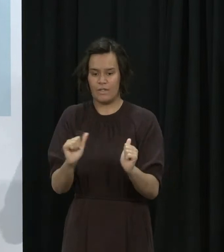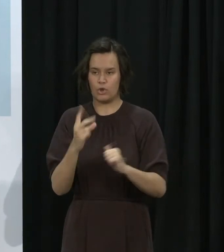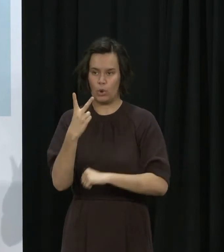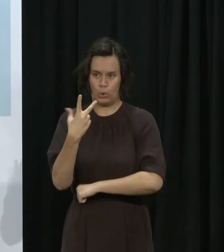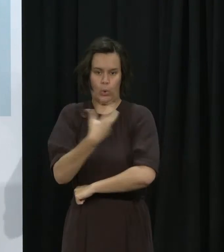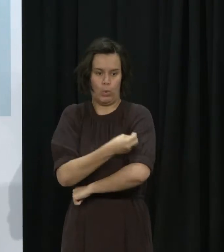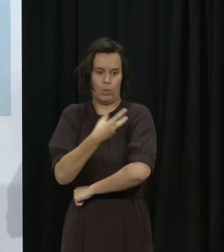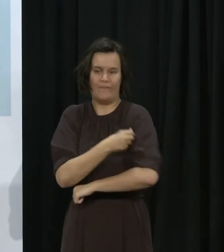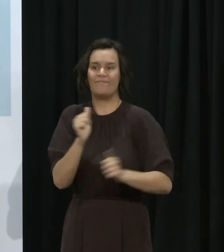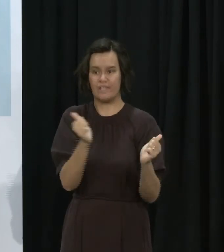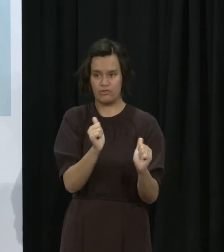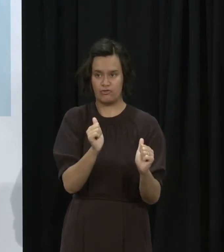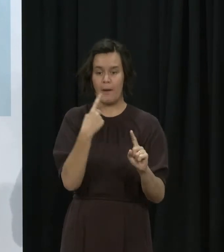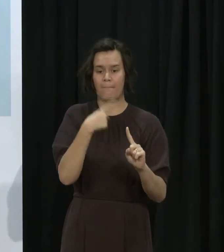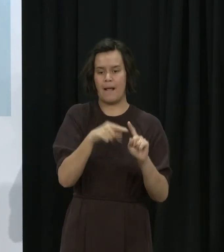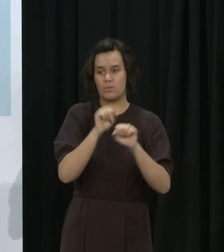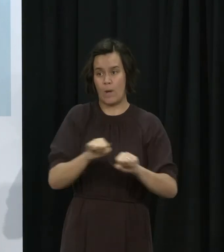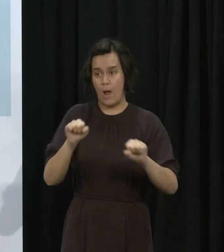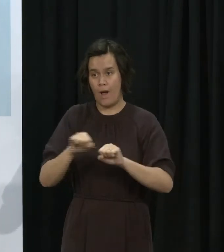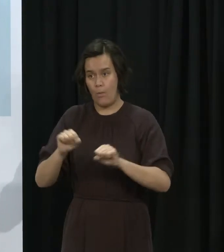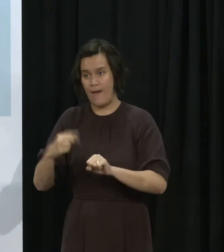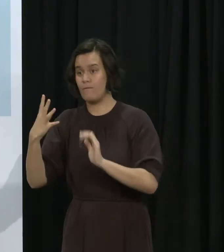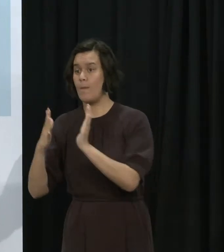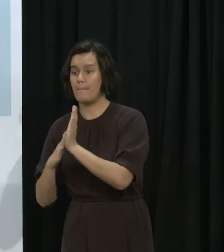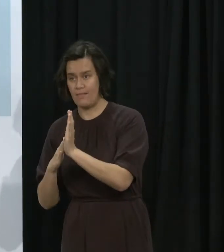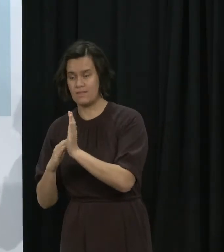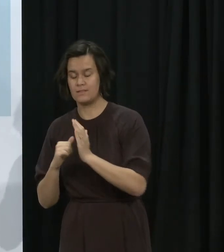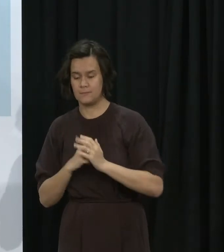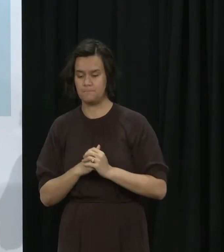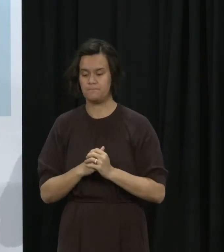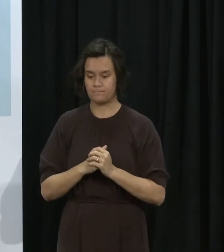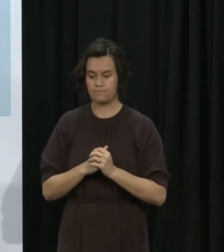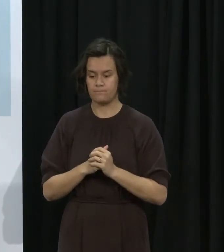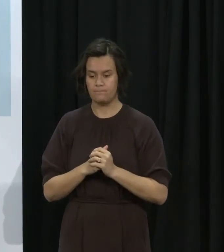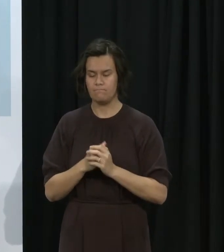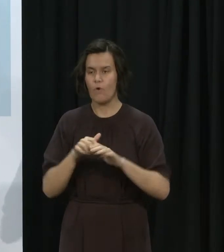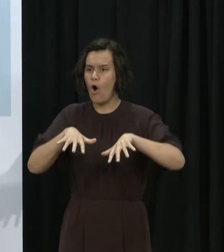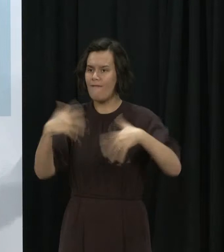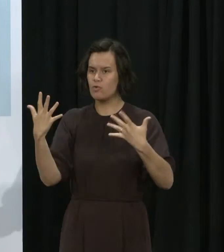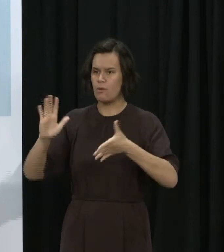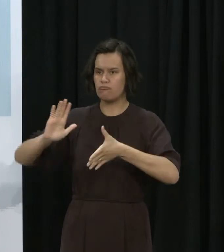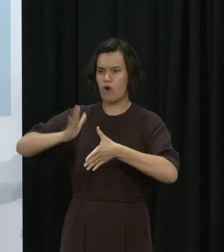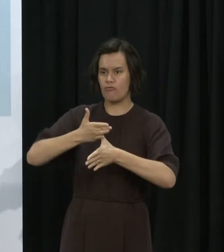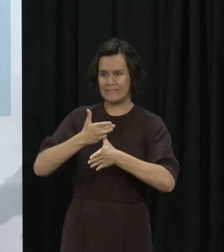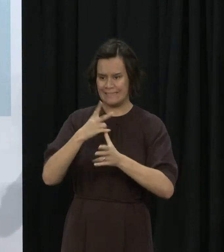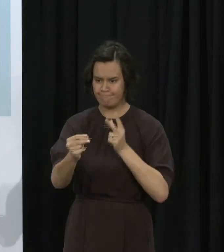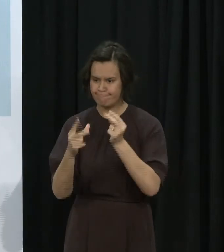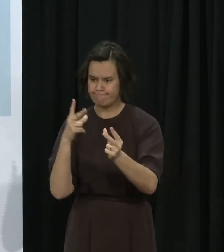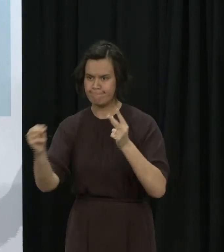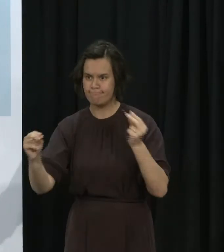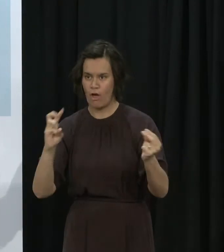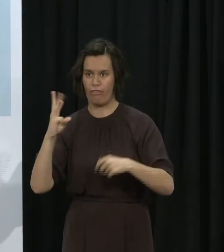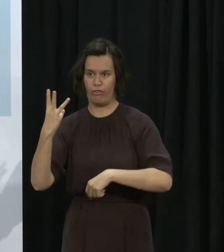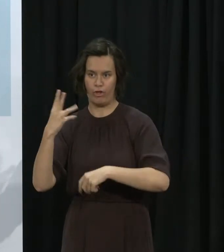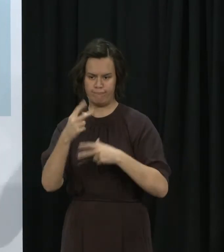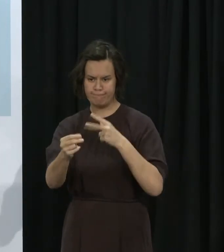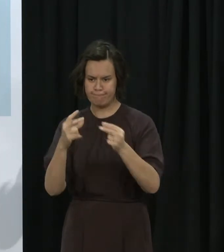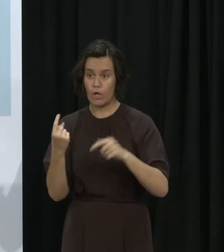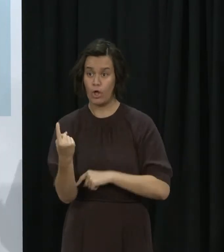he mea tenei kia whai waahi nga tangata katoa ki te whiwhi horopeta i mua i te takurua a tera tau. Kua tohe atu matou ki te komiti me noho taua kaiwhakatairanga ka tukuna ki nga pakeke 18 tau neke atu